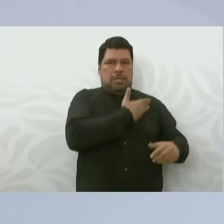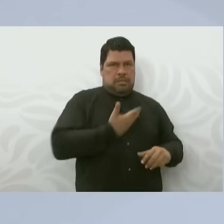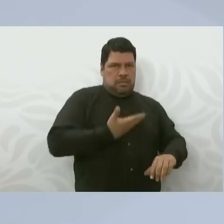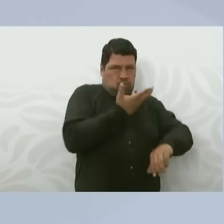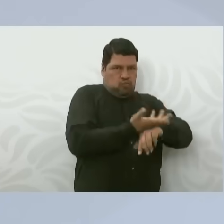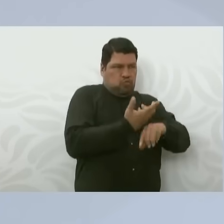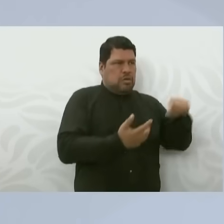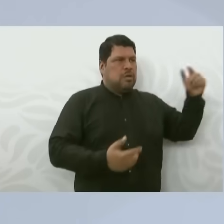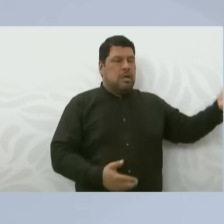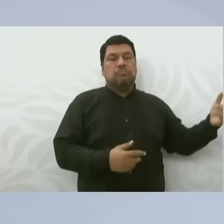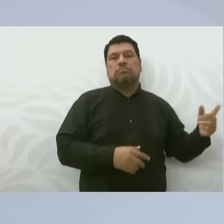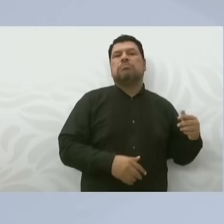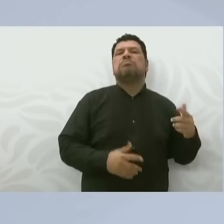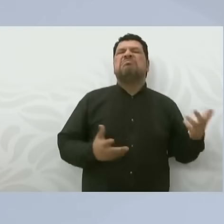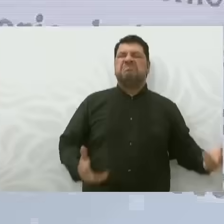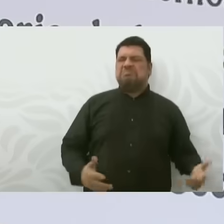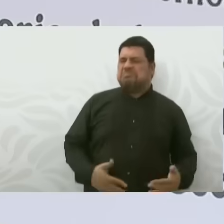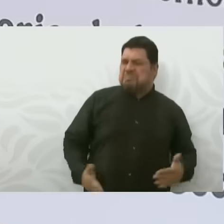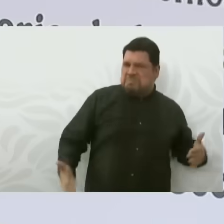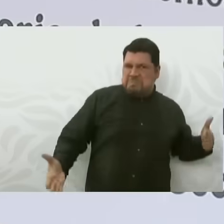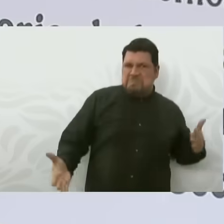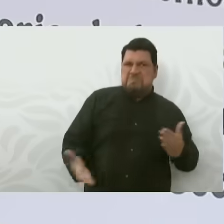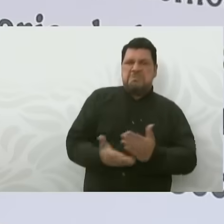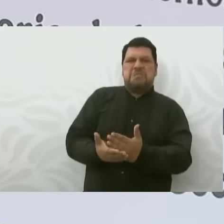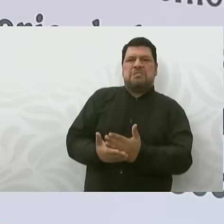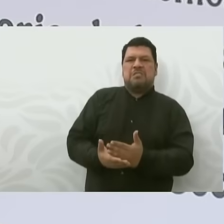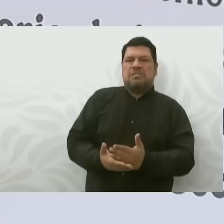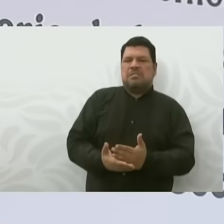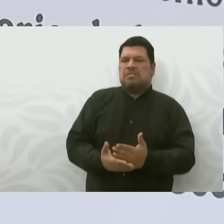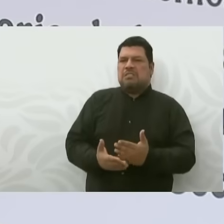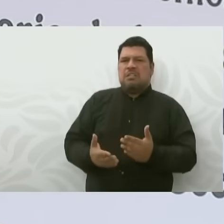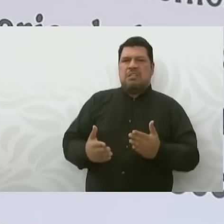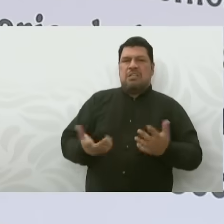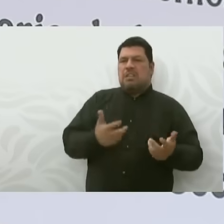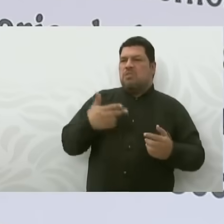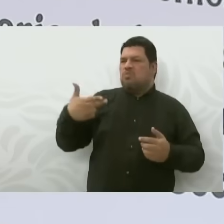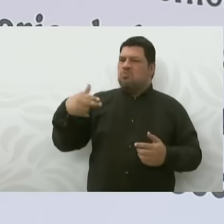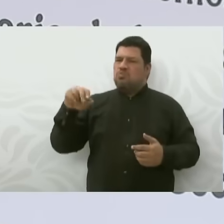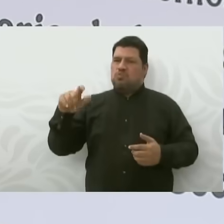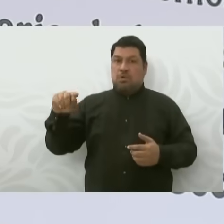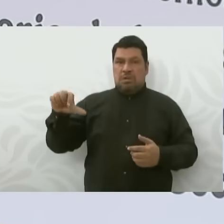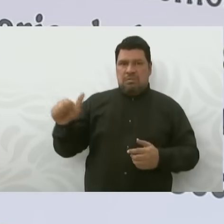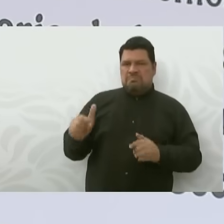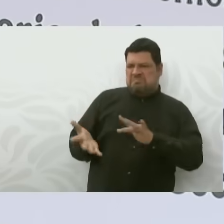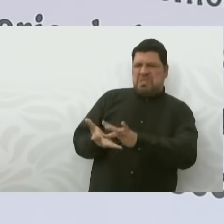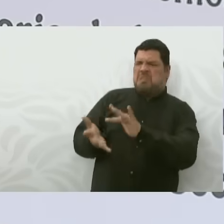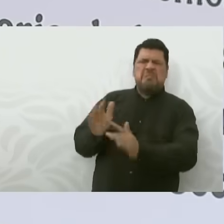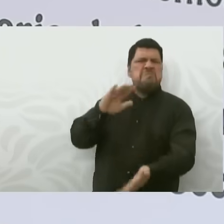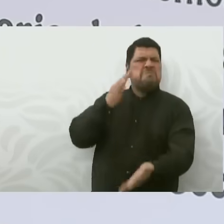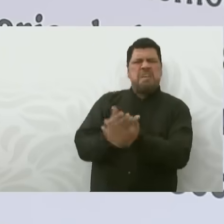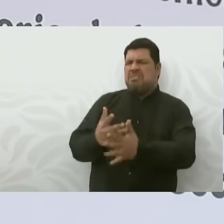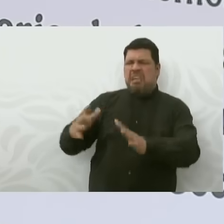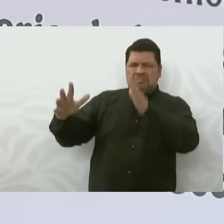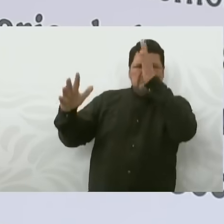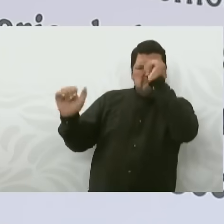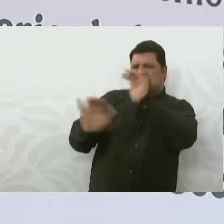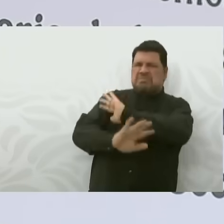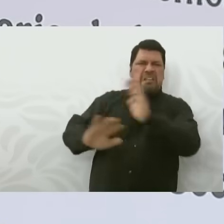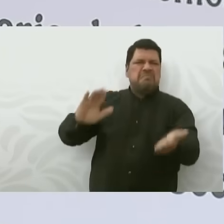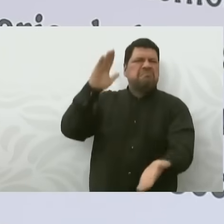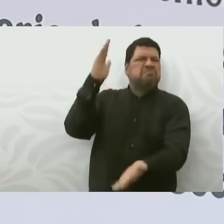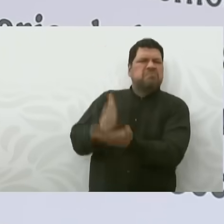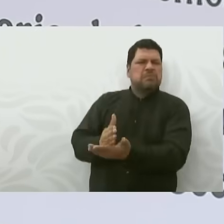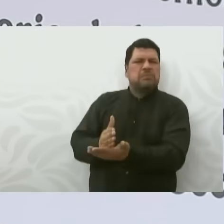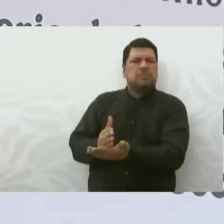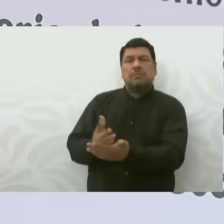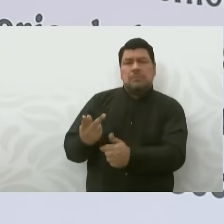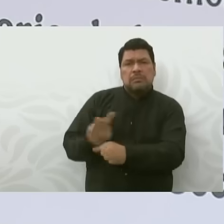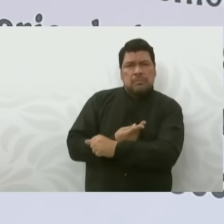Unidos decidió ya no apoyar a Huerta pues había disuelto el Congreso y por ello por